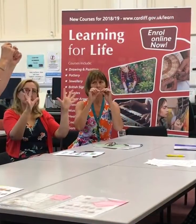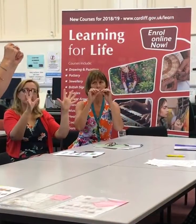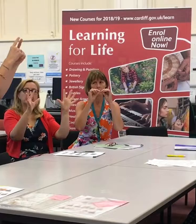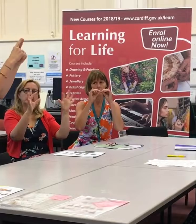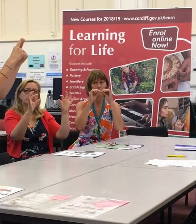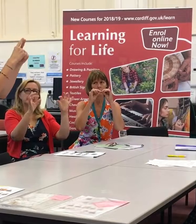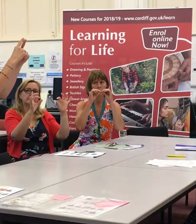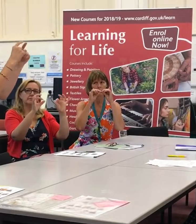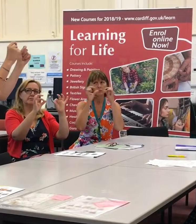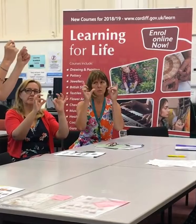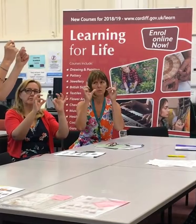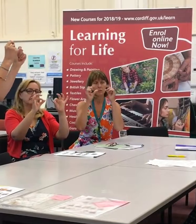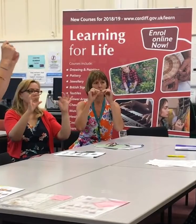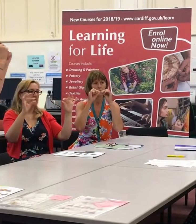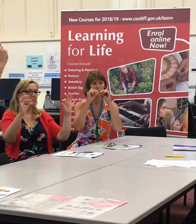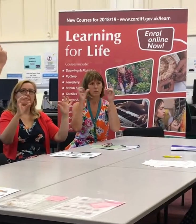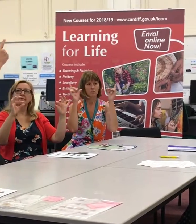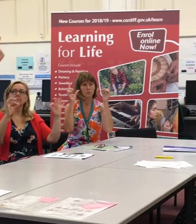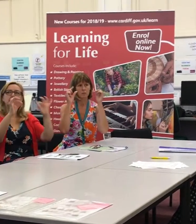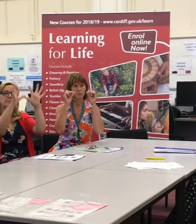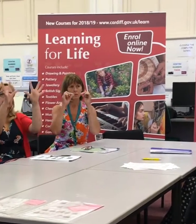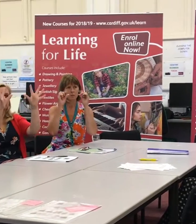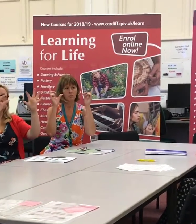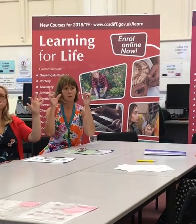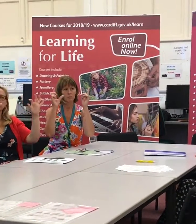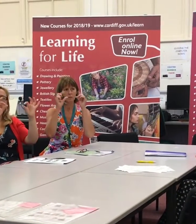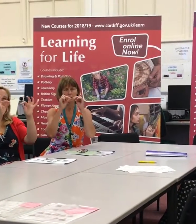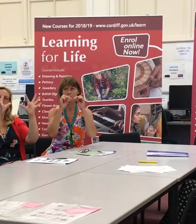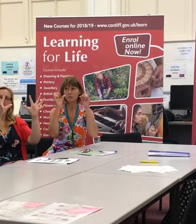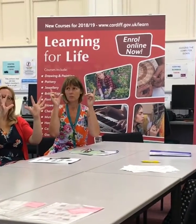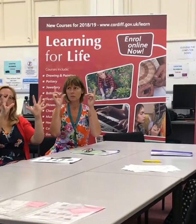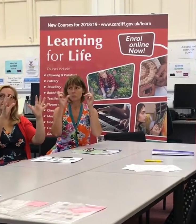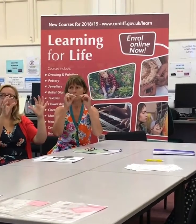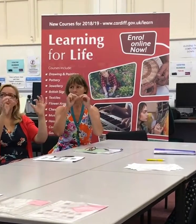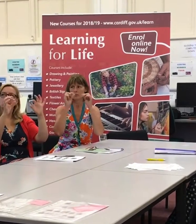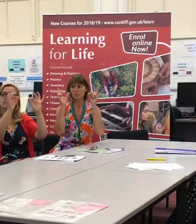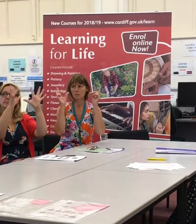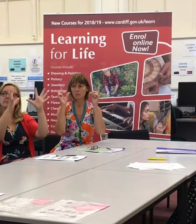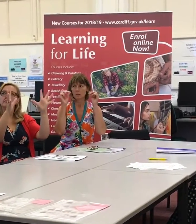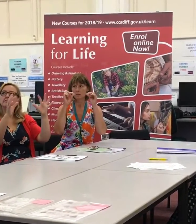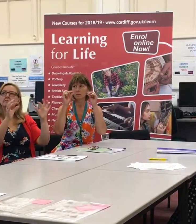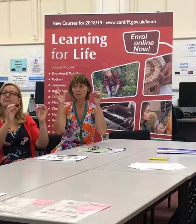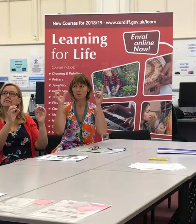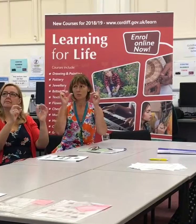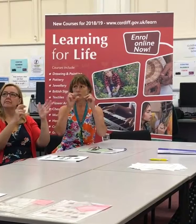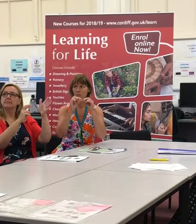Just passing through the hall, saying hello, how are you, how’s the day been, how’s their course going. Pasio drwy’r neuadd, yn dweud helô, sut mae, sut ddiwrnod, sut mae’r cwrs.